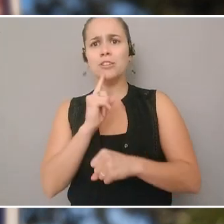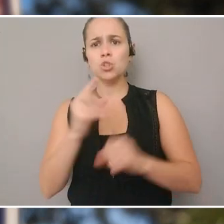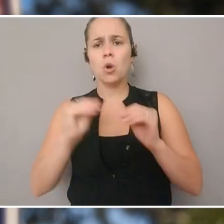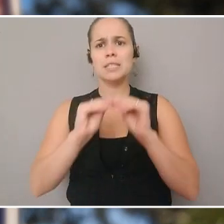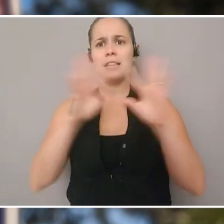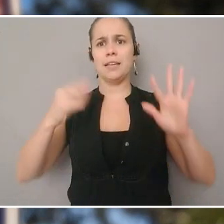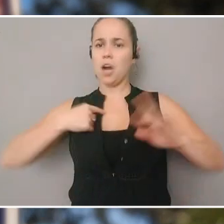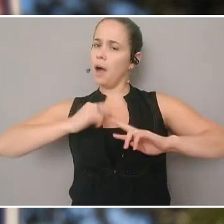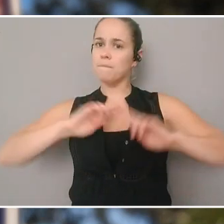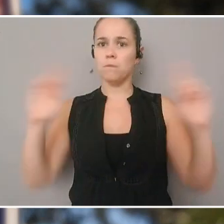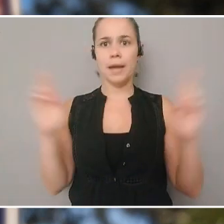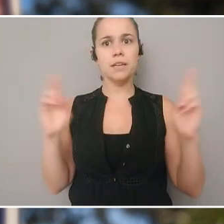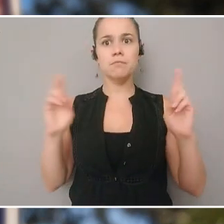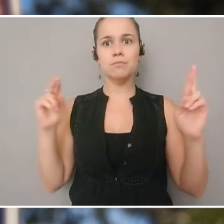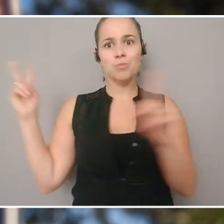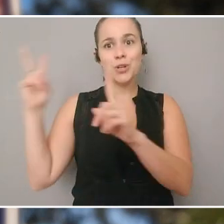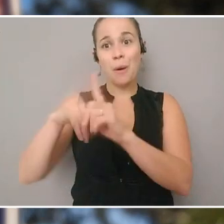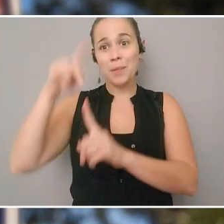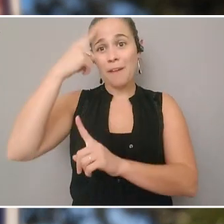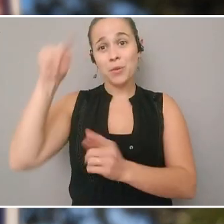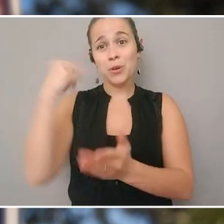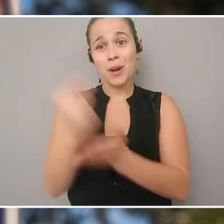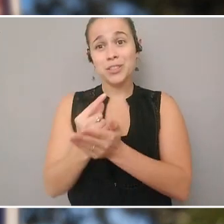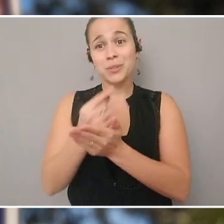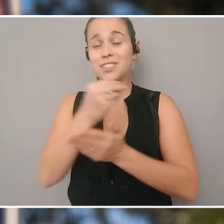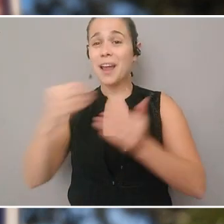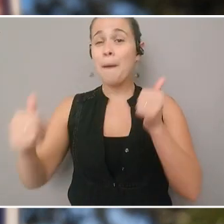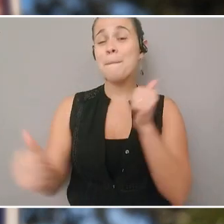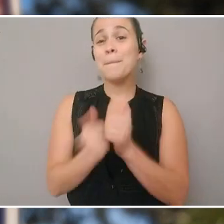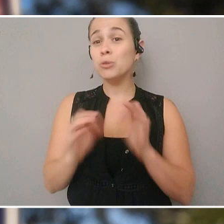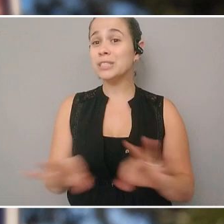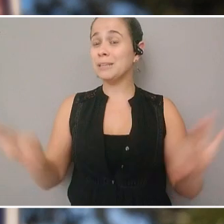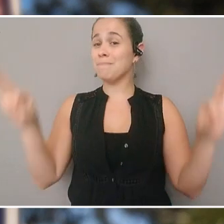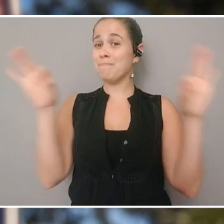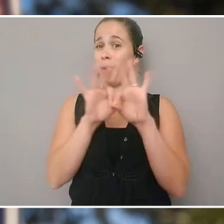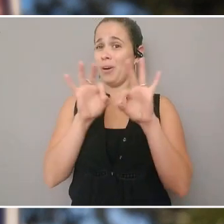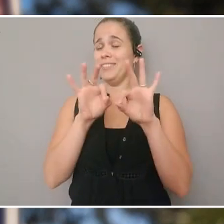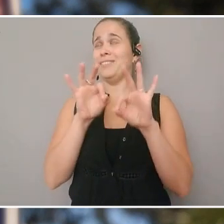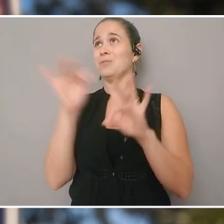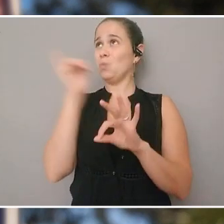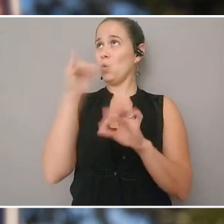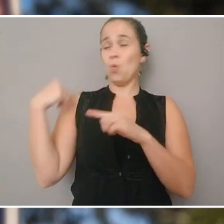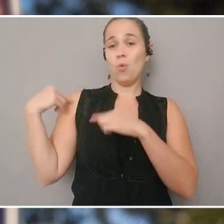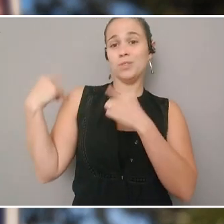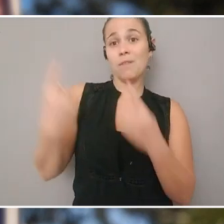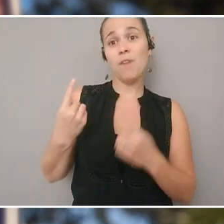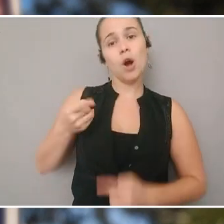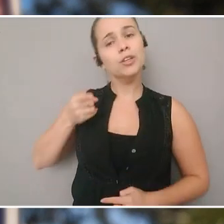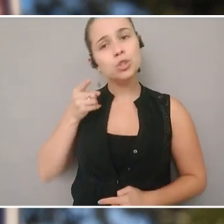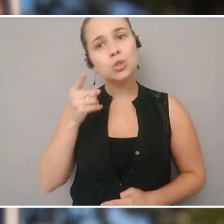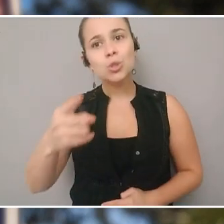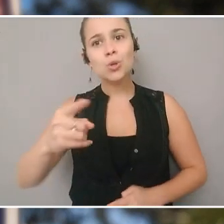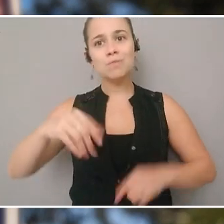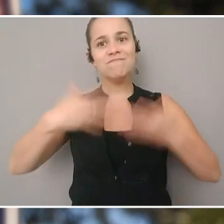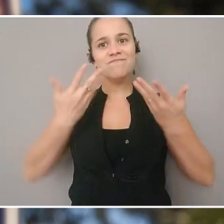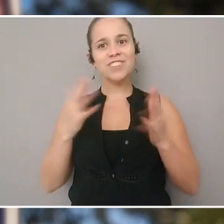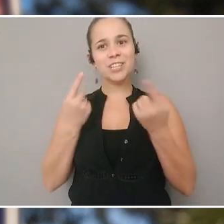la graduación y lo más importante